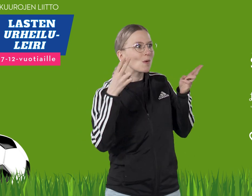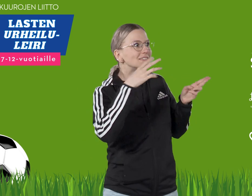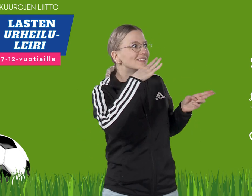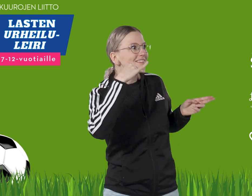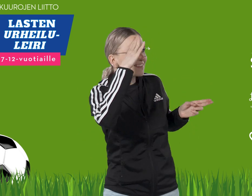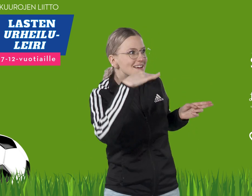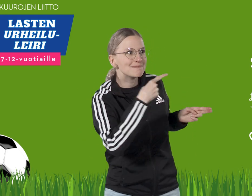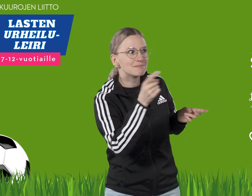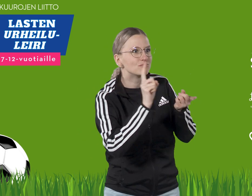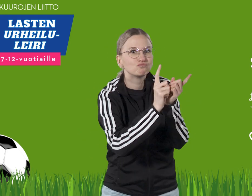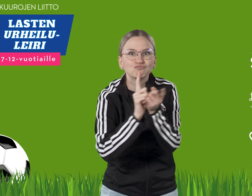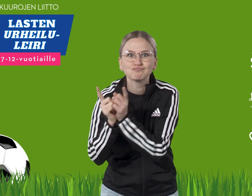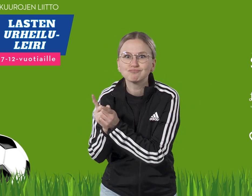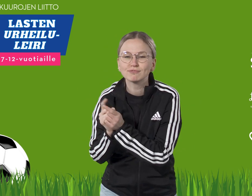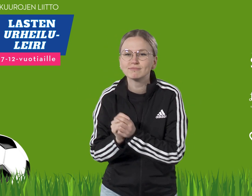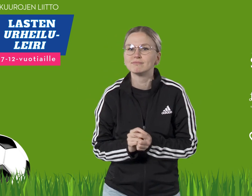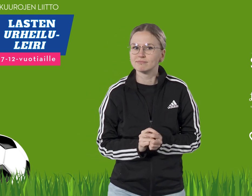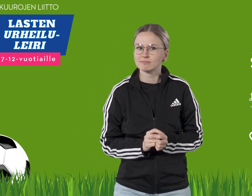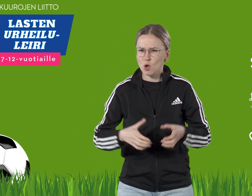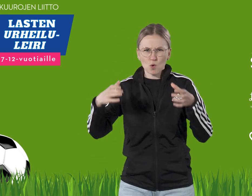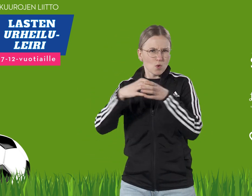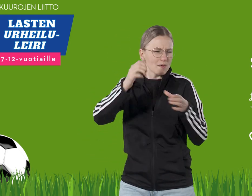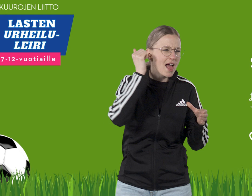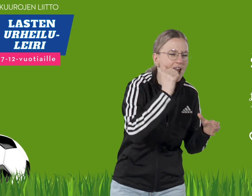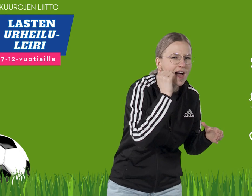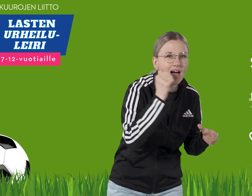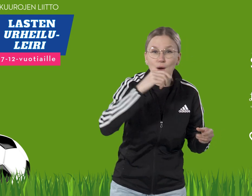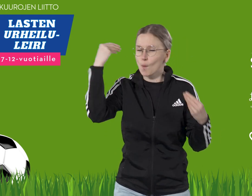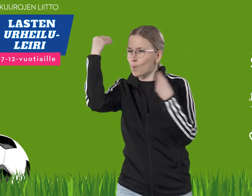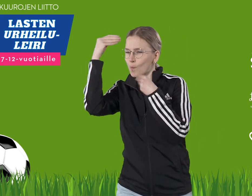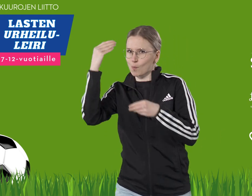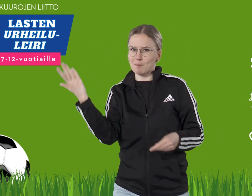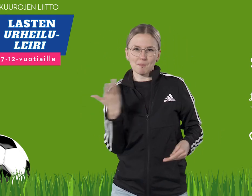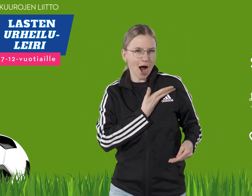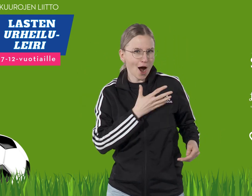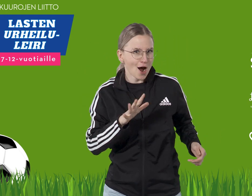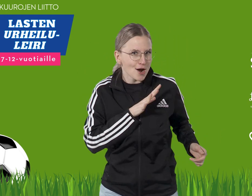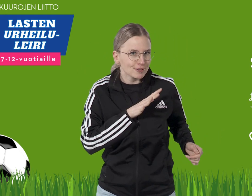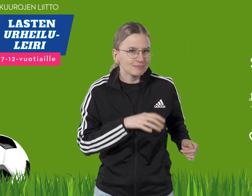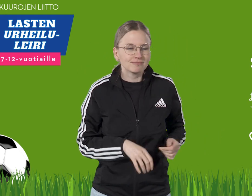kivoihin tyyppeihin hauskojen ryhmäleikkien ja rennon tekemisen kautta.